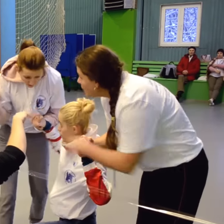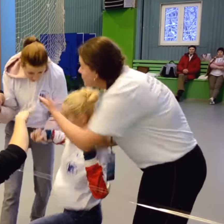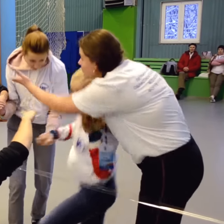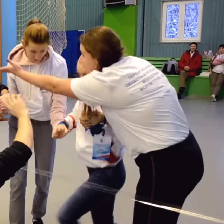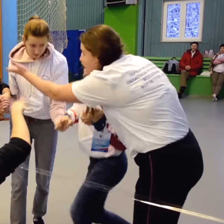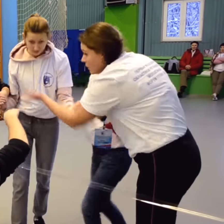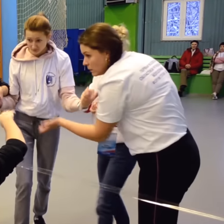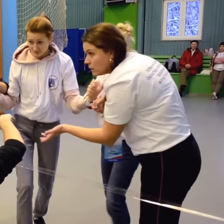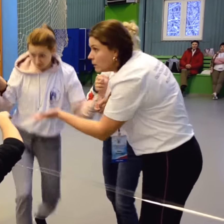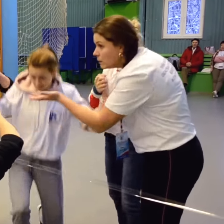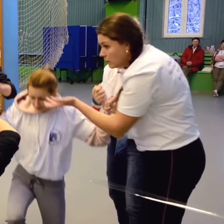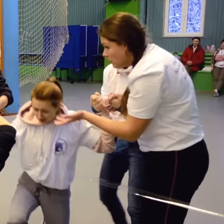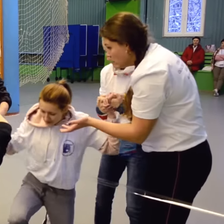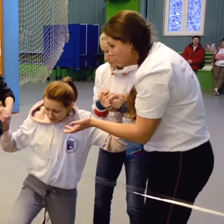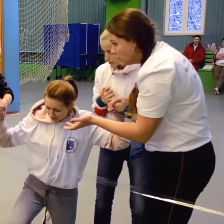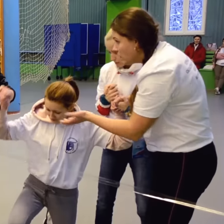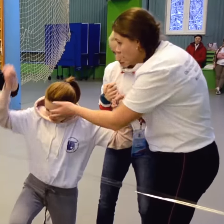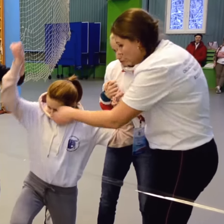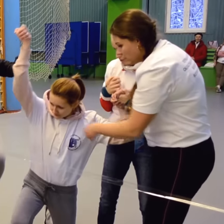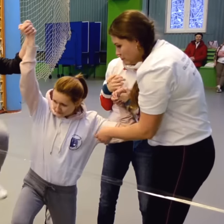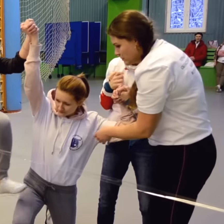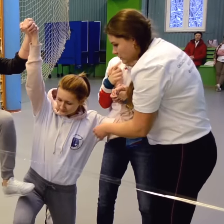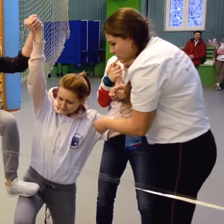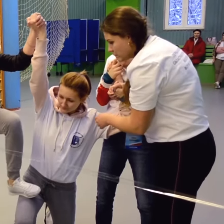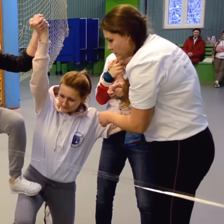они неожиданно для себя узнали свои сильные и слабые стороны.